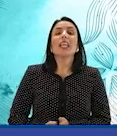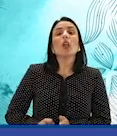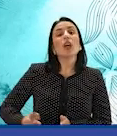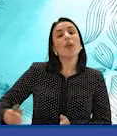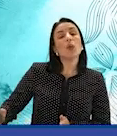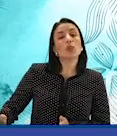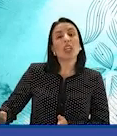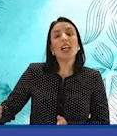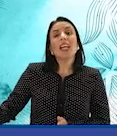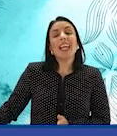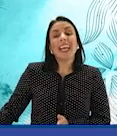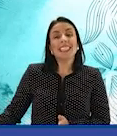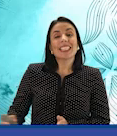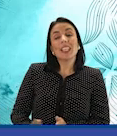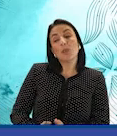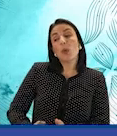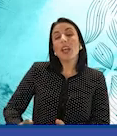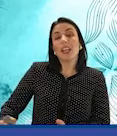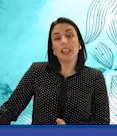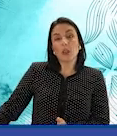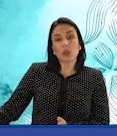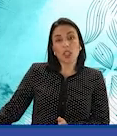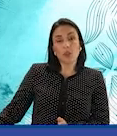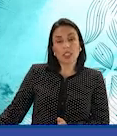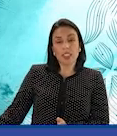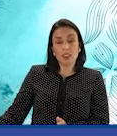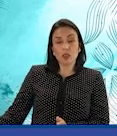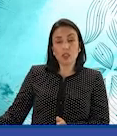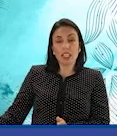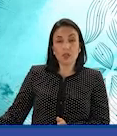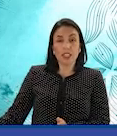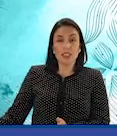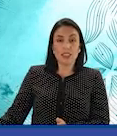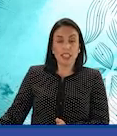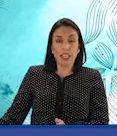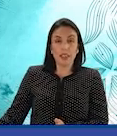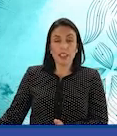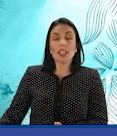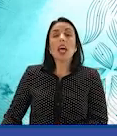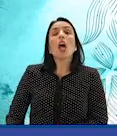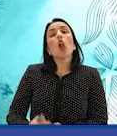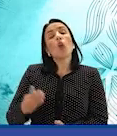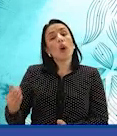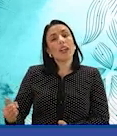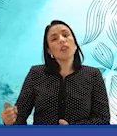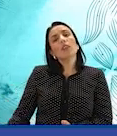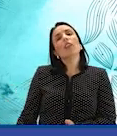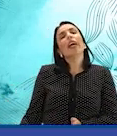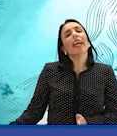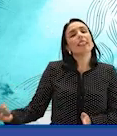y lo que busca es que puedan ejecutar durante esos seis meses siguientes. Luego,